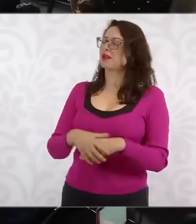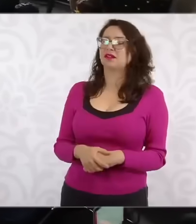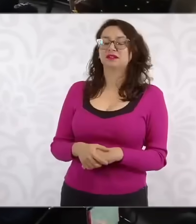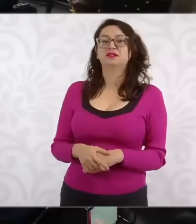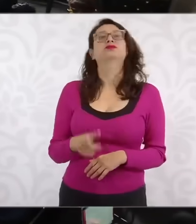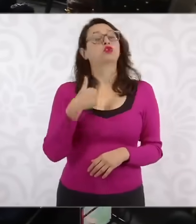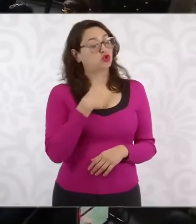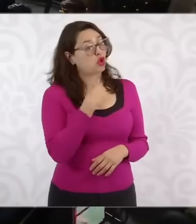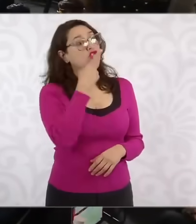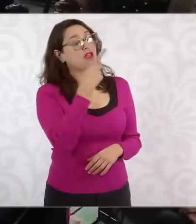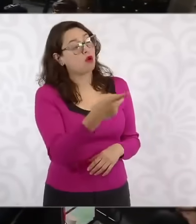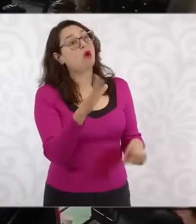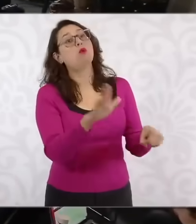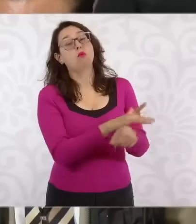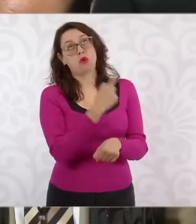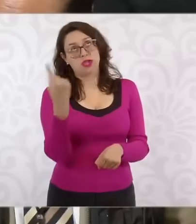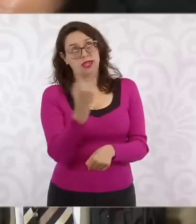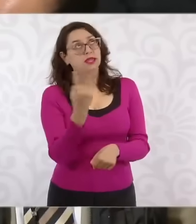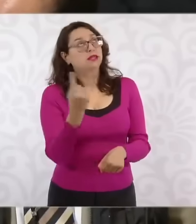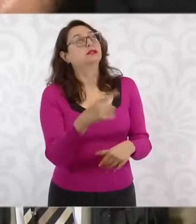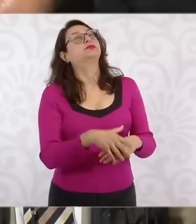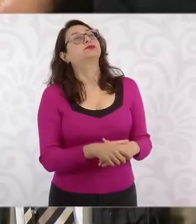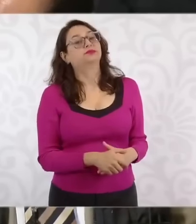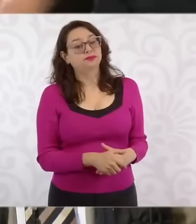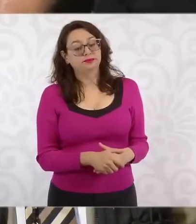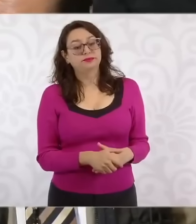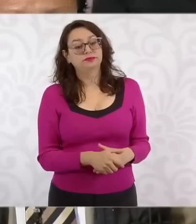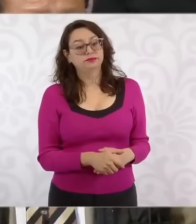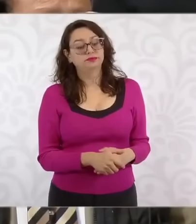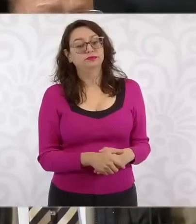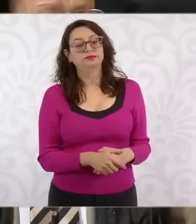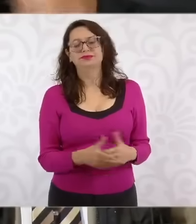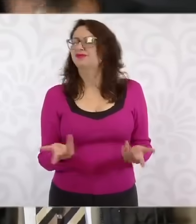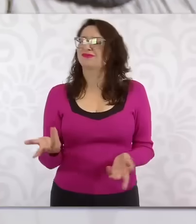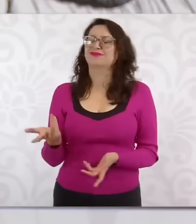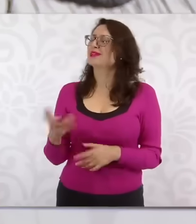le menciono el caso de de Santiago Levi? Porque la acoso juró. Mí vale la pena hablar de presidenta.